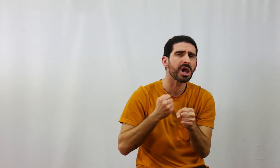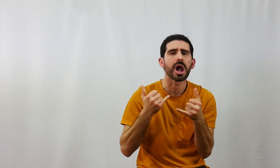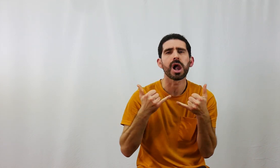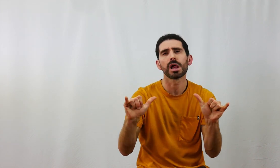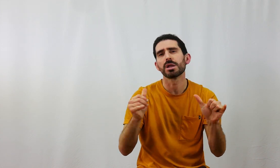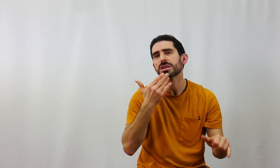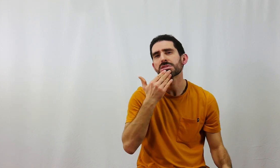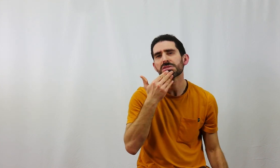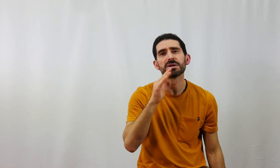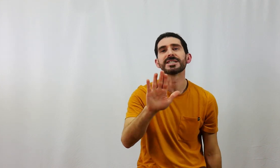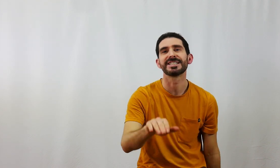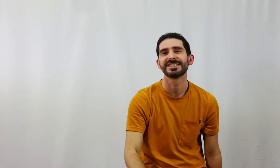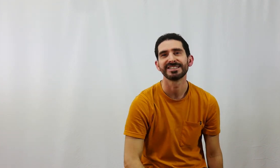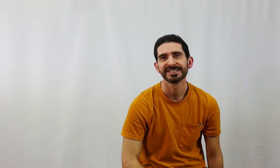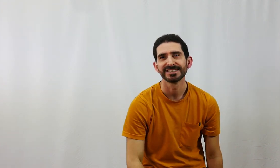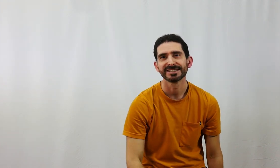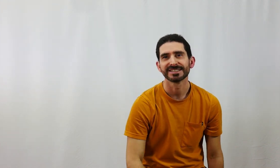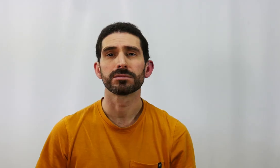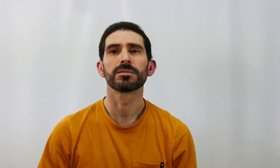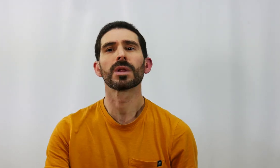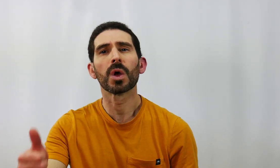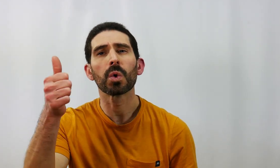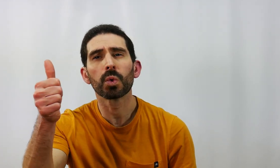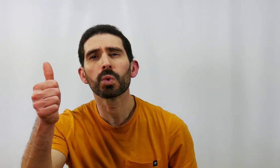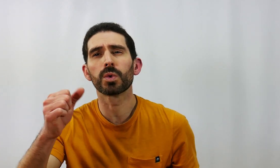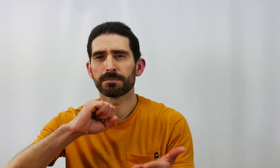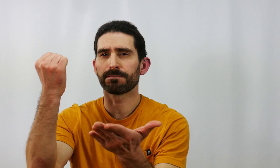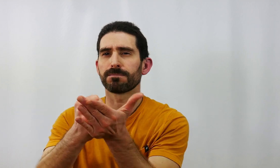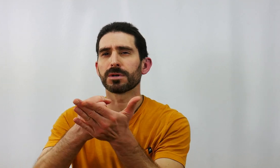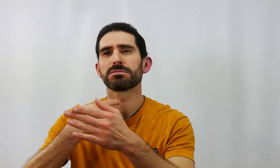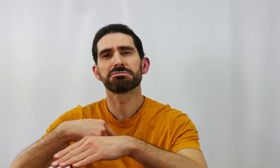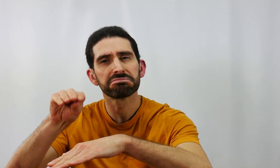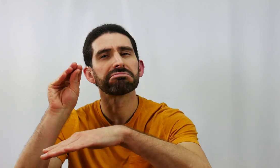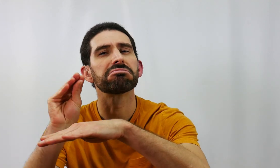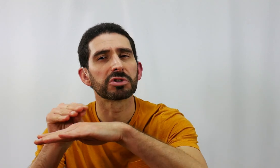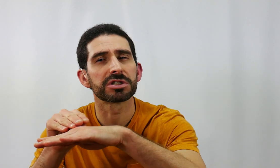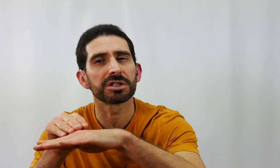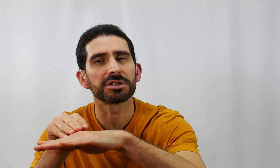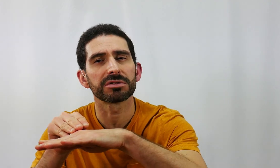La flemme, non merci ! Je te recommande une marque.